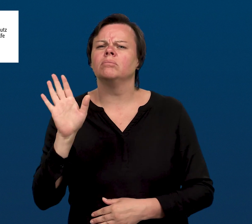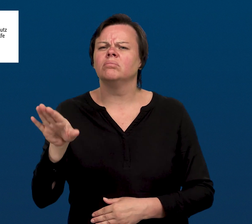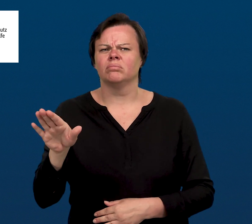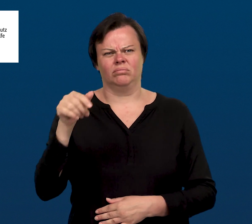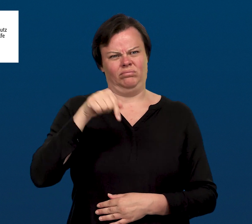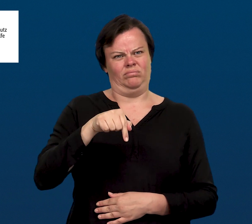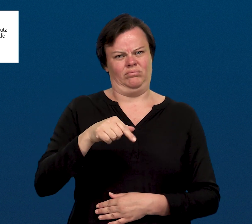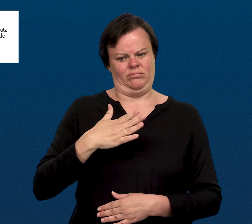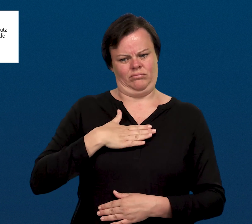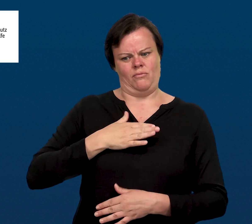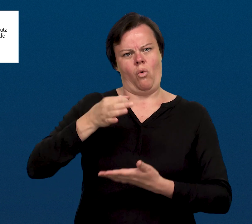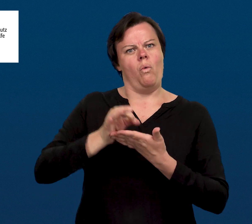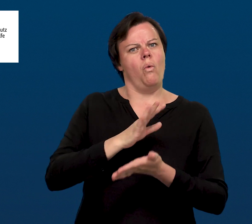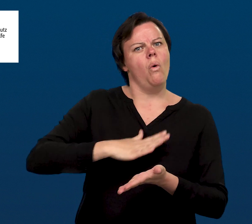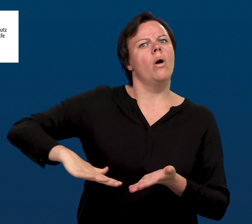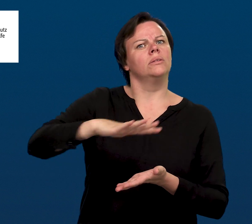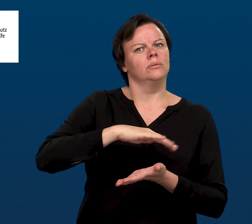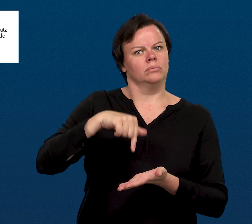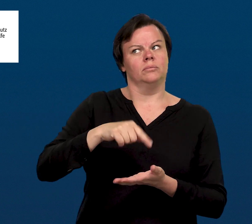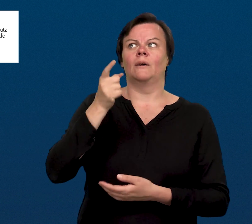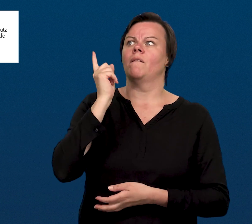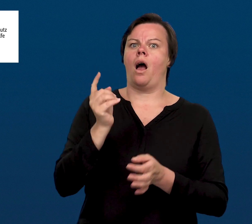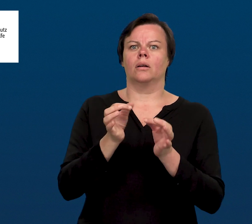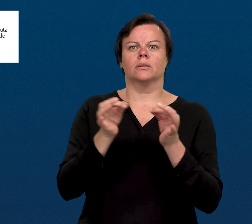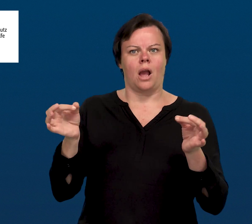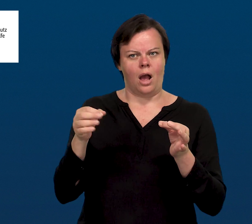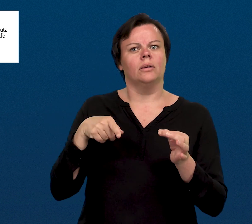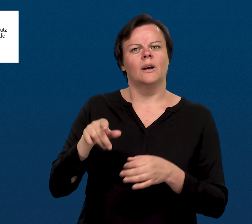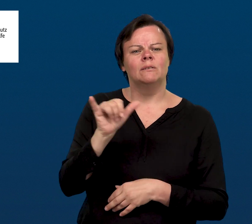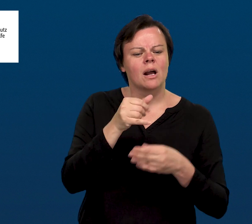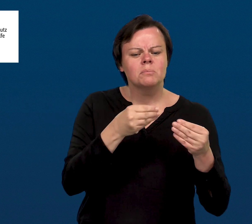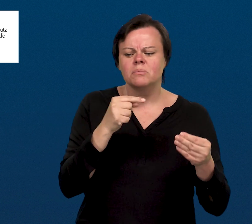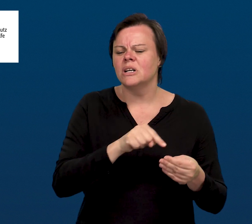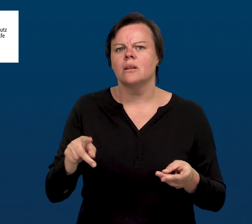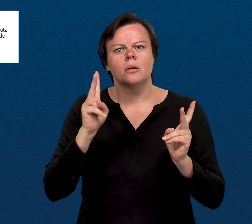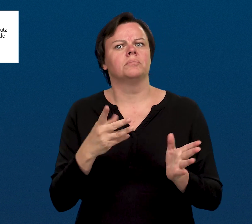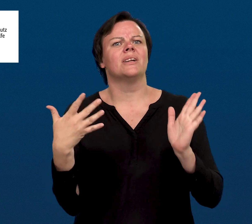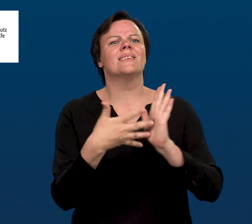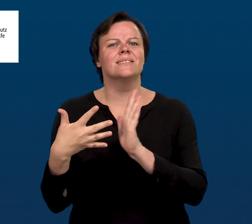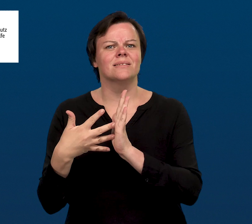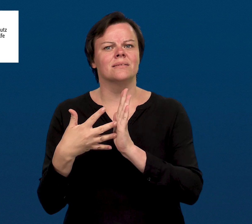welche Mittel bei Ihnen vor Ort am Warntag getestet werden.